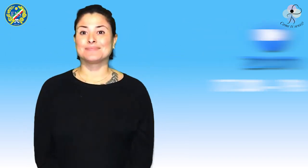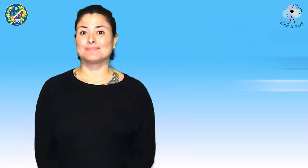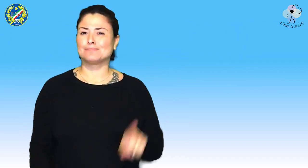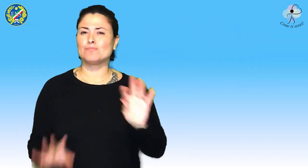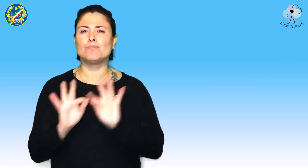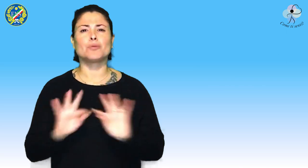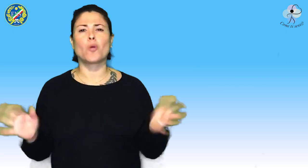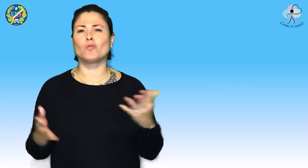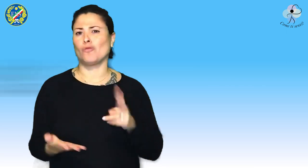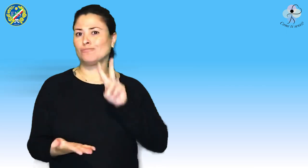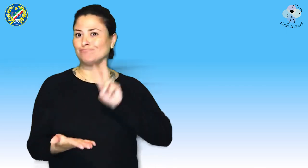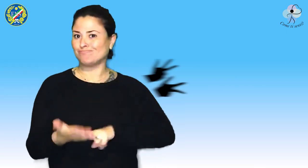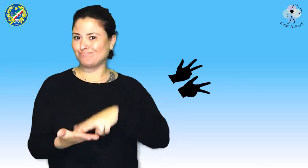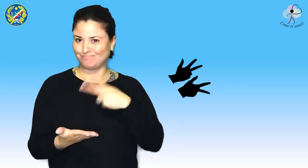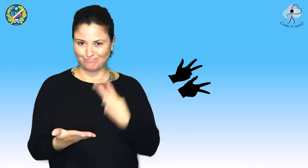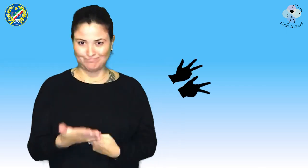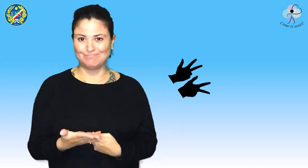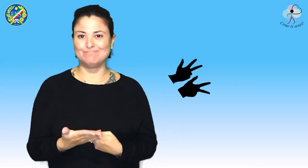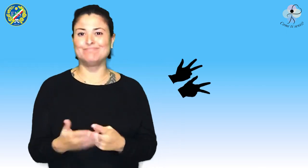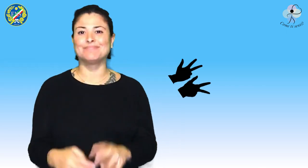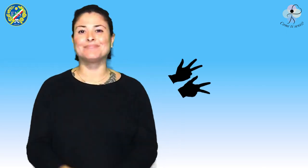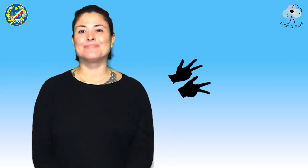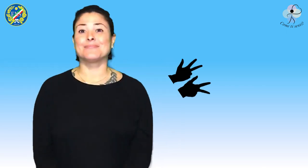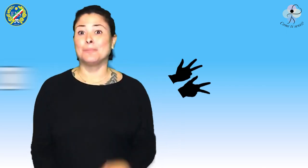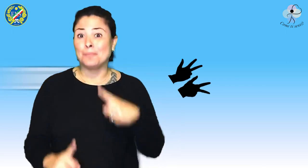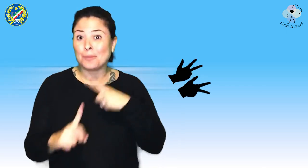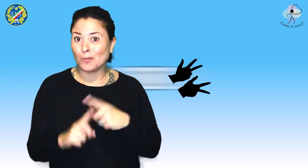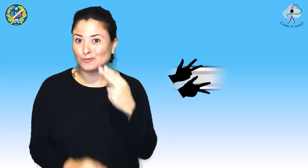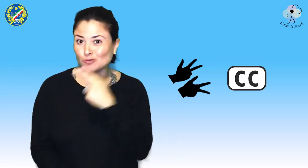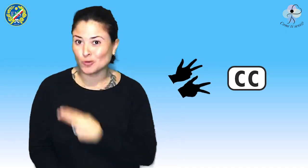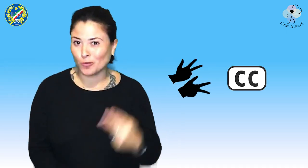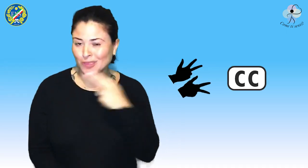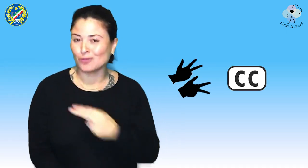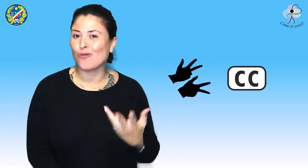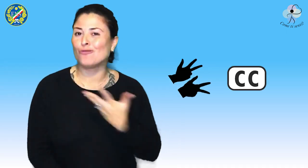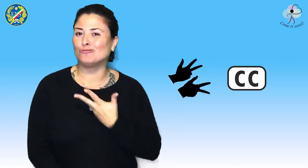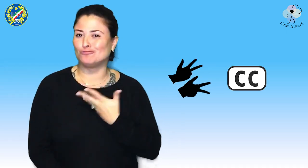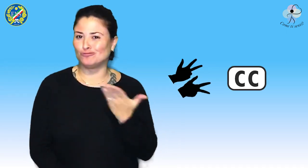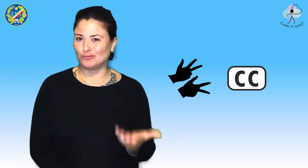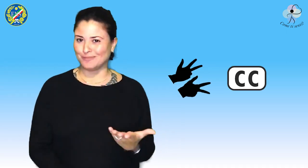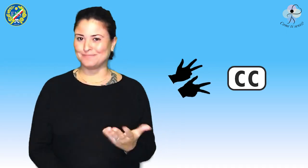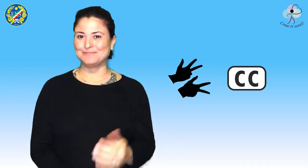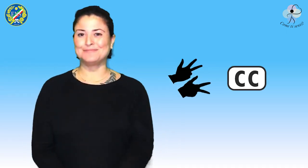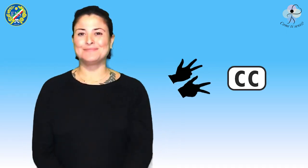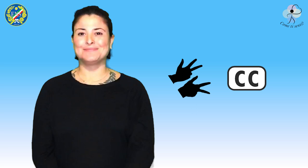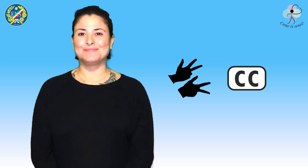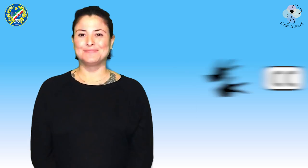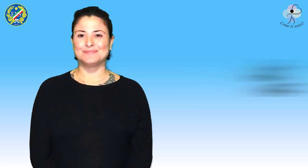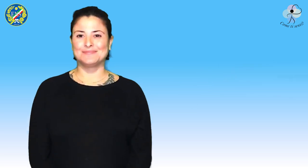Ci sono il servizio interpretario ITA/LIS e i sottotitoli.